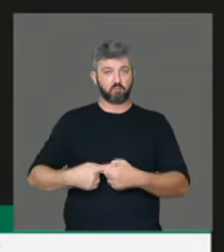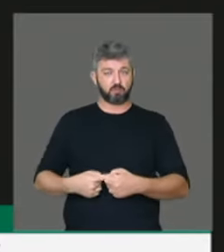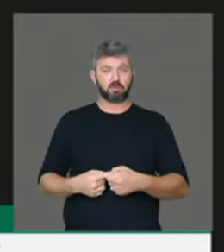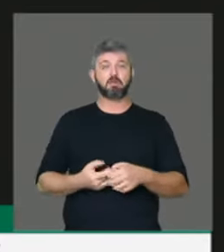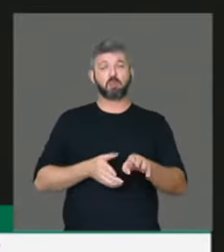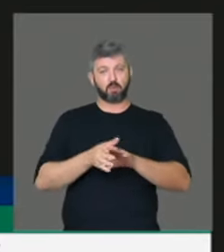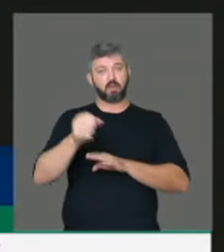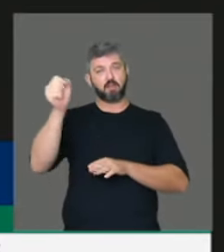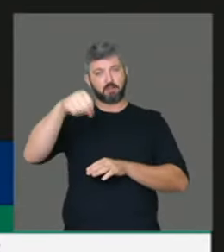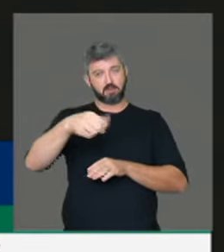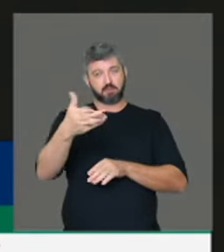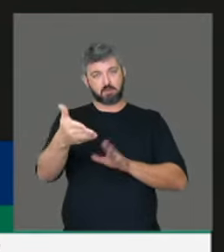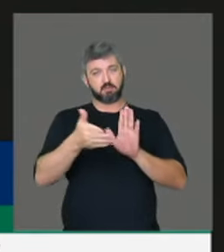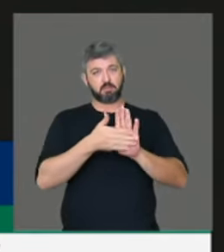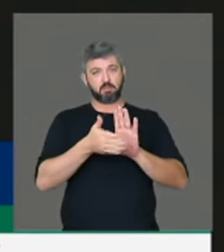RIA. -- [PRESIDENTE]: COMO